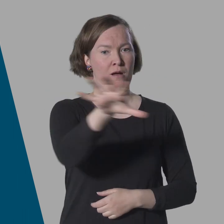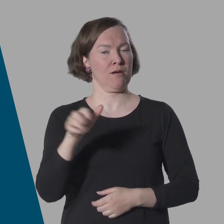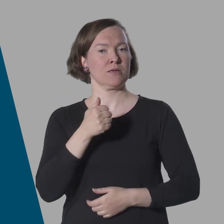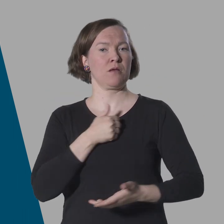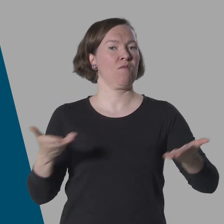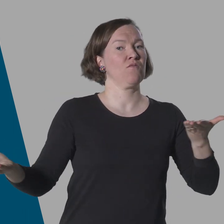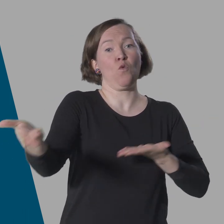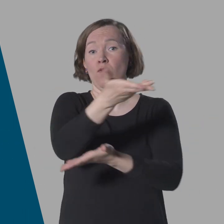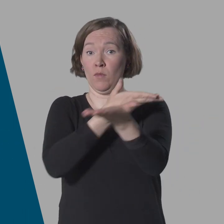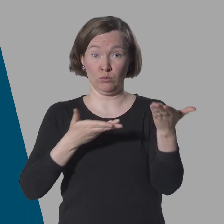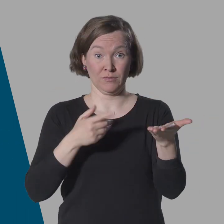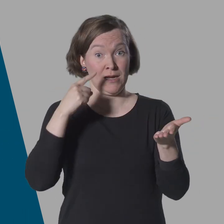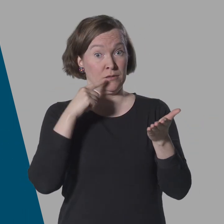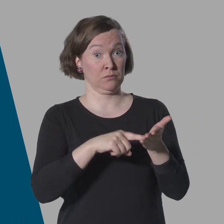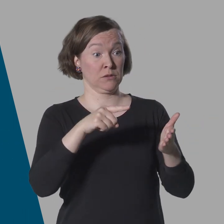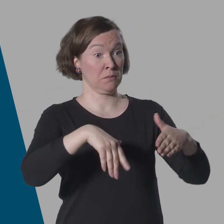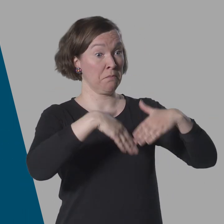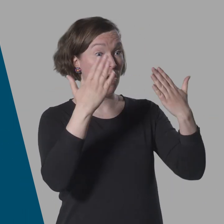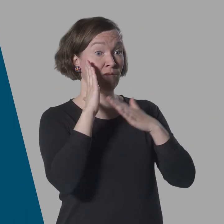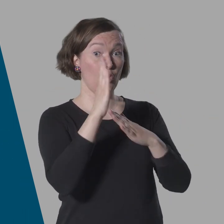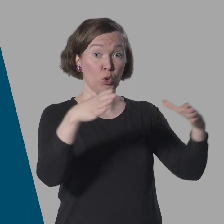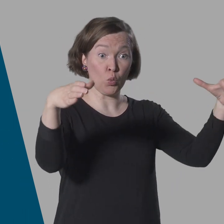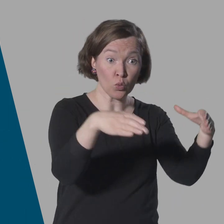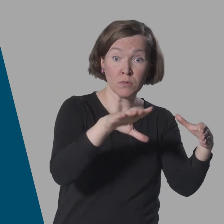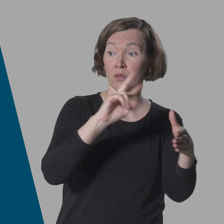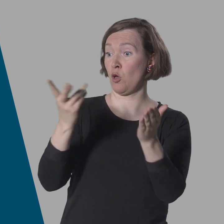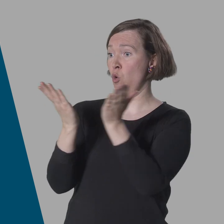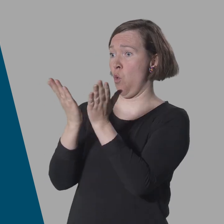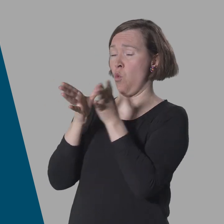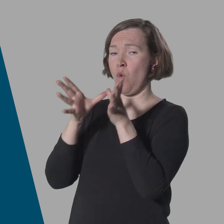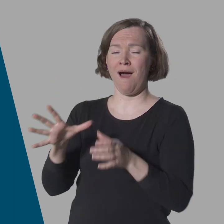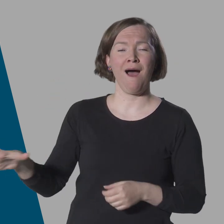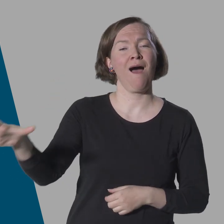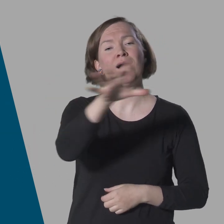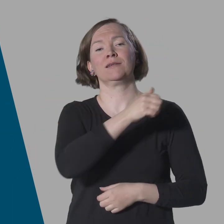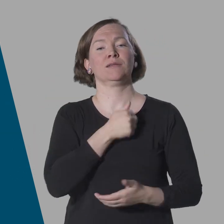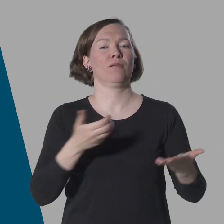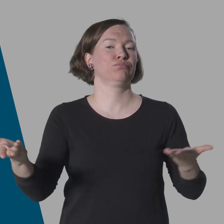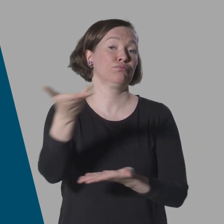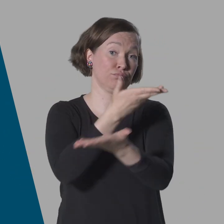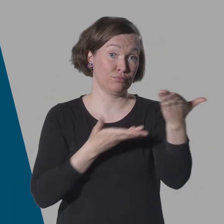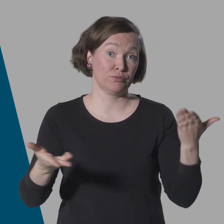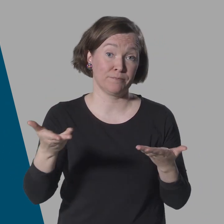vuorovaikutus kaikkien kesken, ollaanpa sitten päiväkodin ryhmässä - tai koululuokassa.